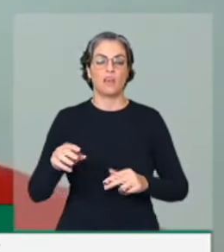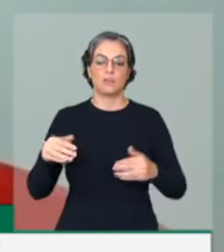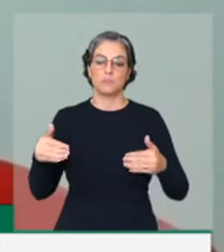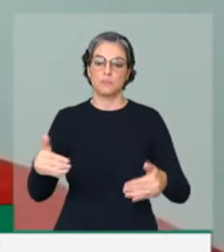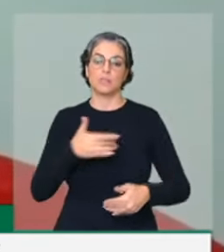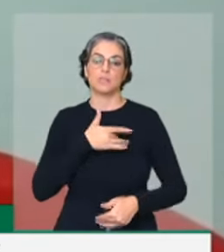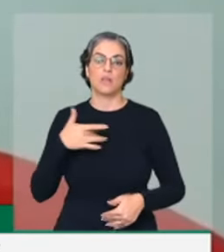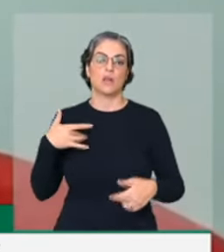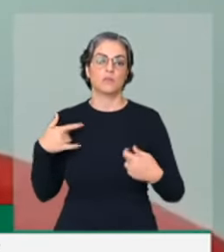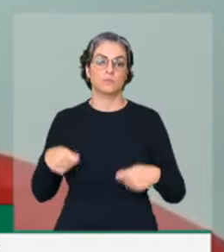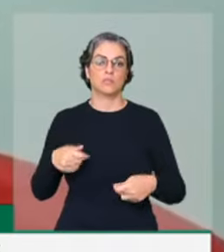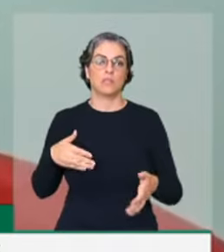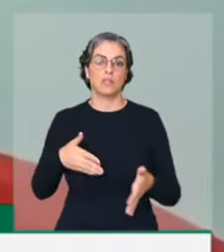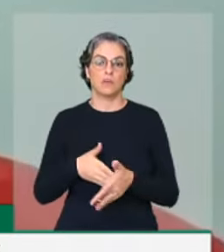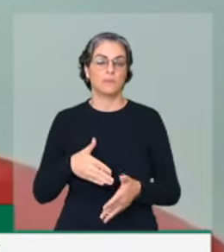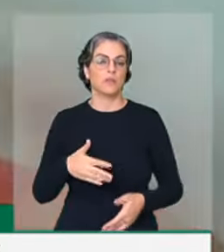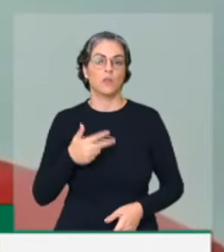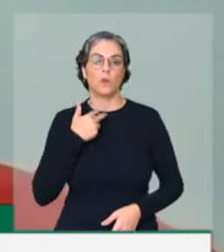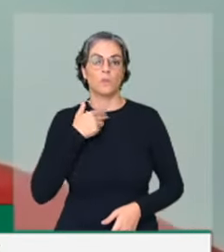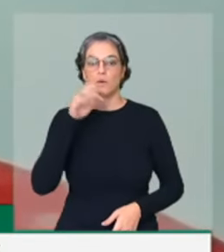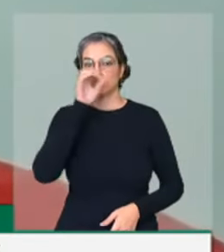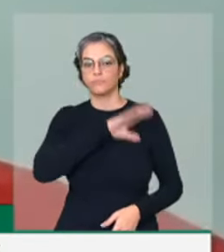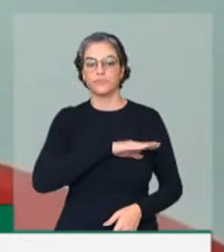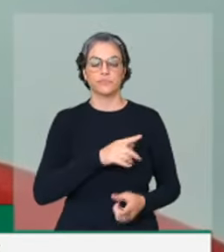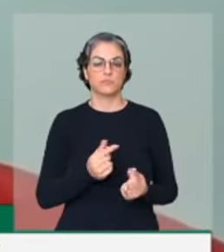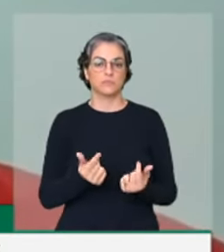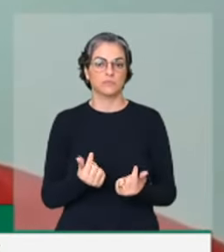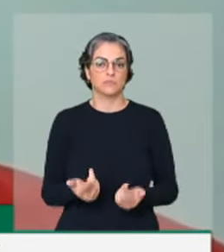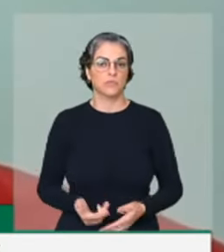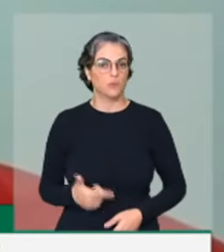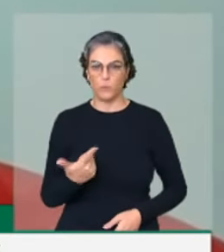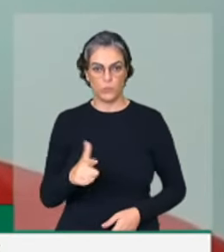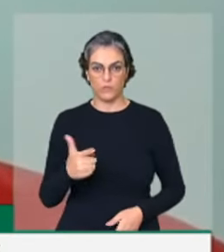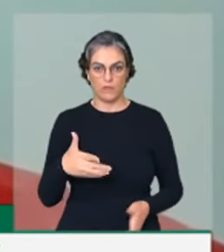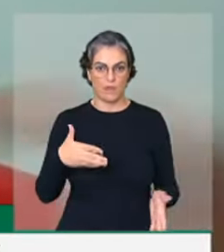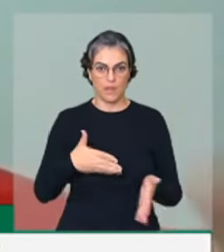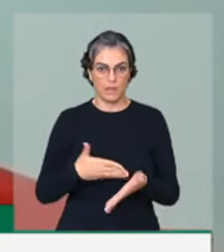FISCAL NÃO TEM LIMITE. A FORMA MAIS ADEQUADA EU JÁ CONVERSEI ATÉ COM O RELATOR HIRAN É VOCÊ ESTABELECER QUE